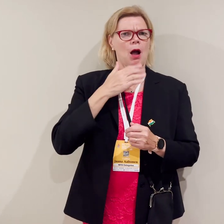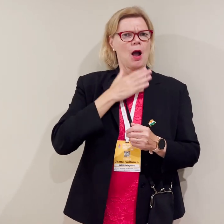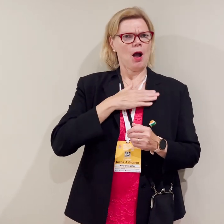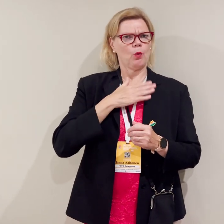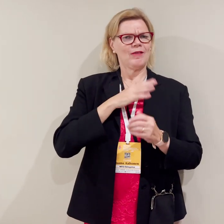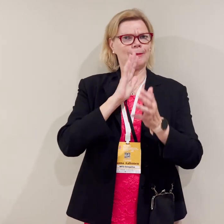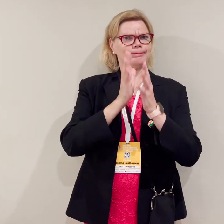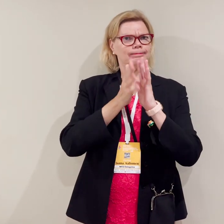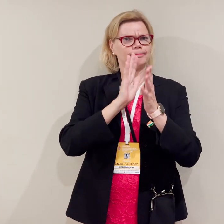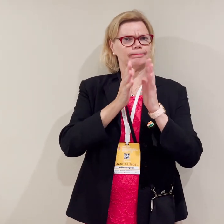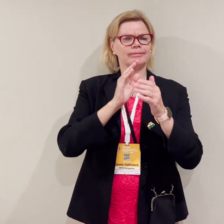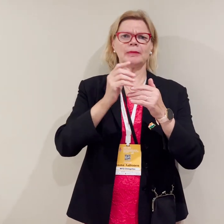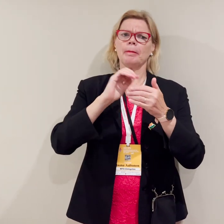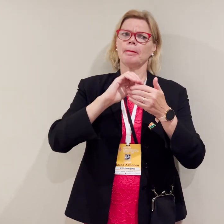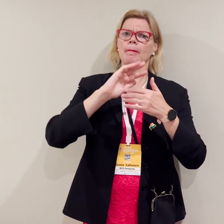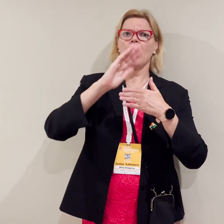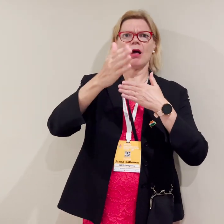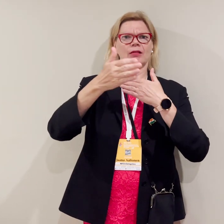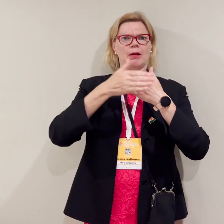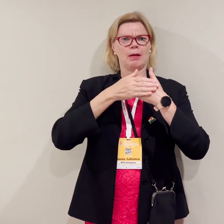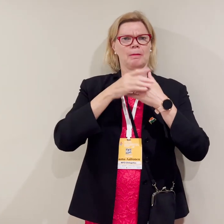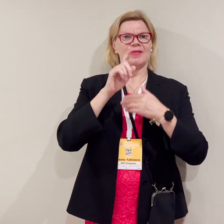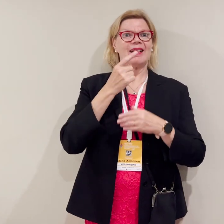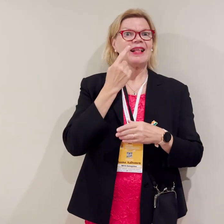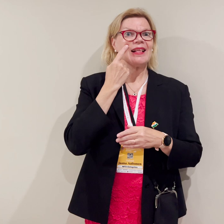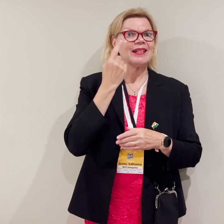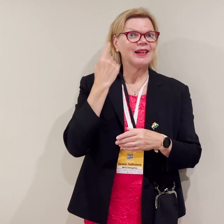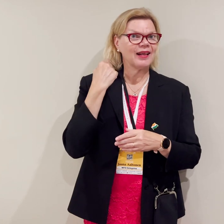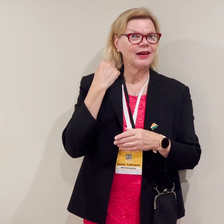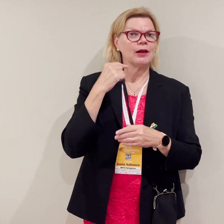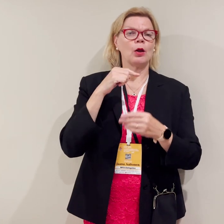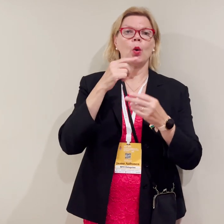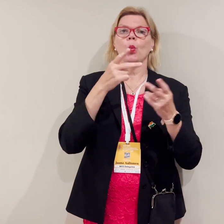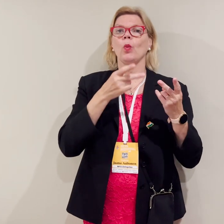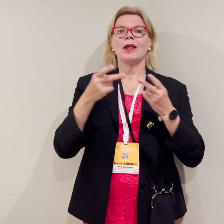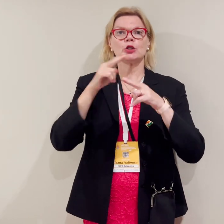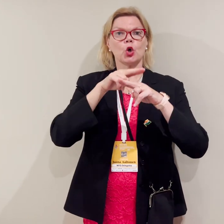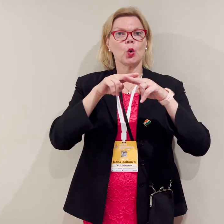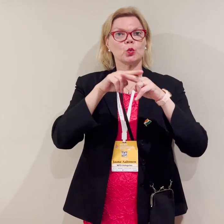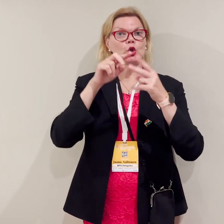Haluan vielä palata aiheeseen josta mainitsimme eilisessä videossa, -